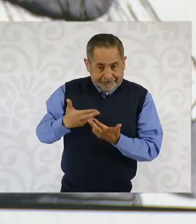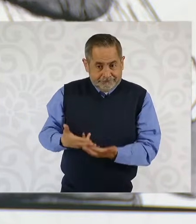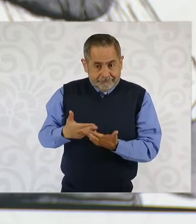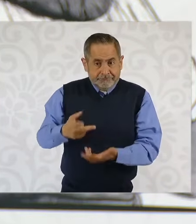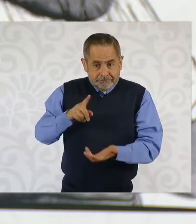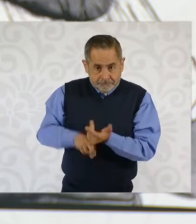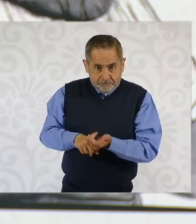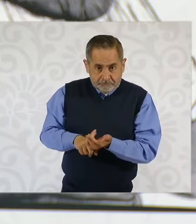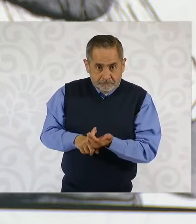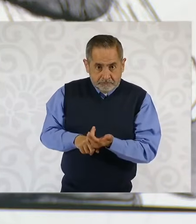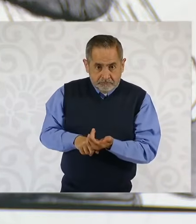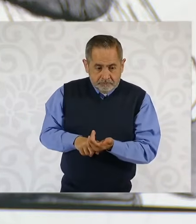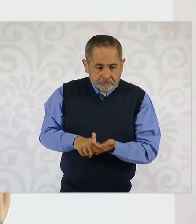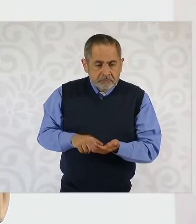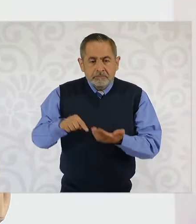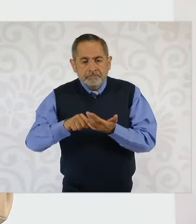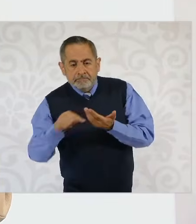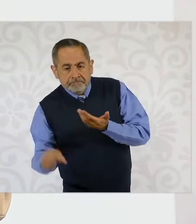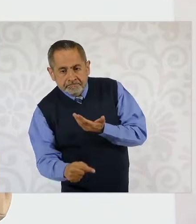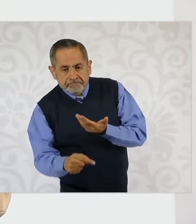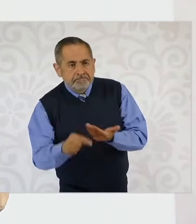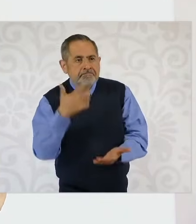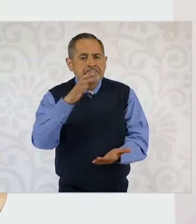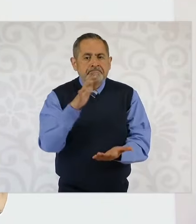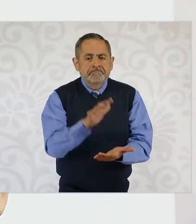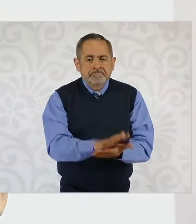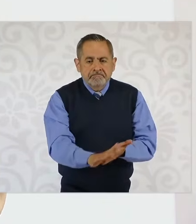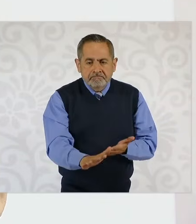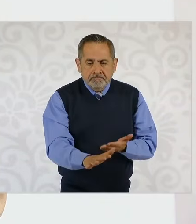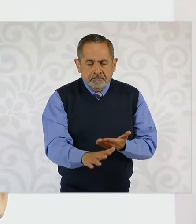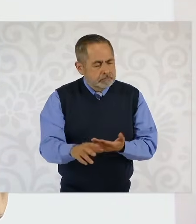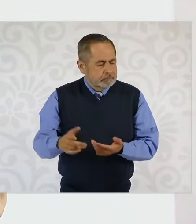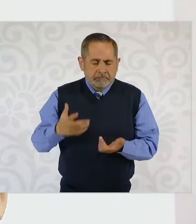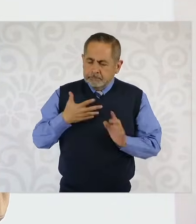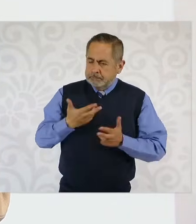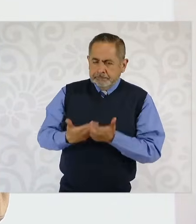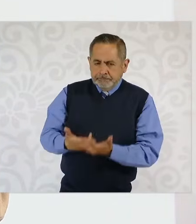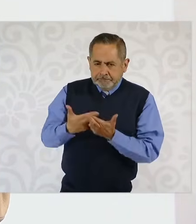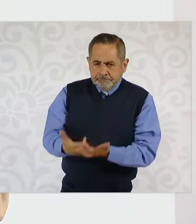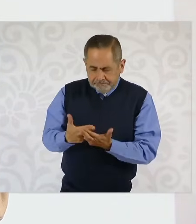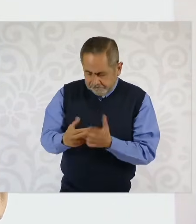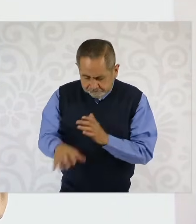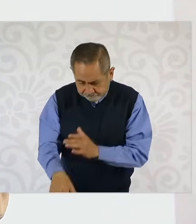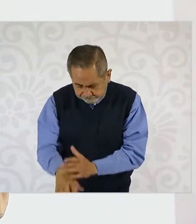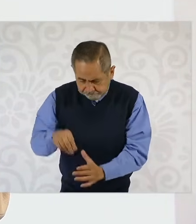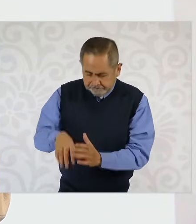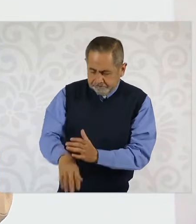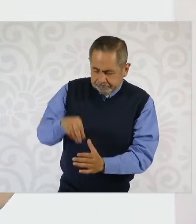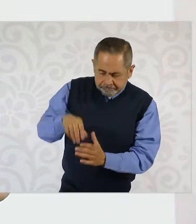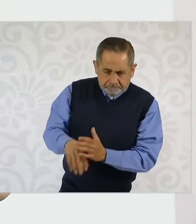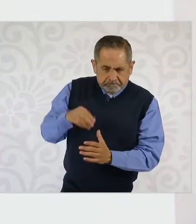acaba es un recurso no renovable pues se mantenga para las actuales y futuras generaciones entonces